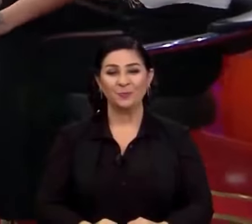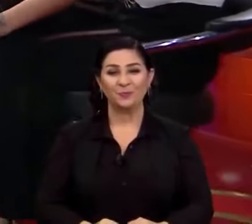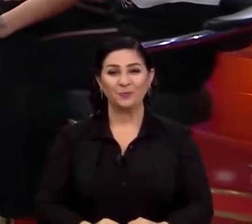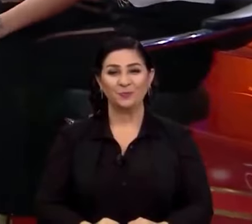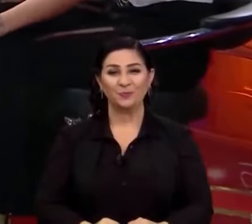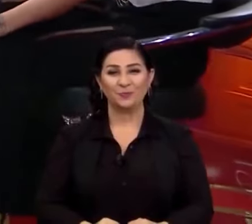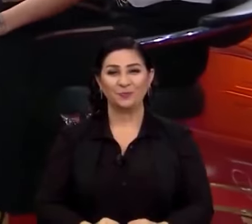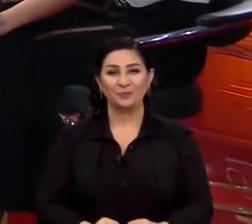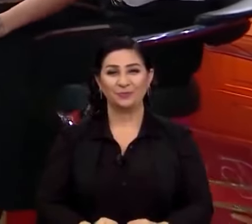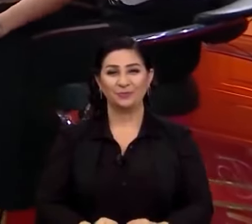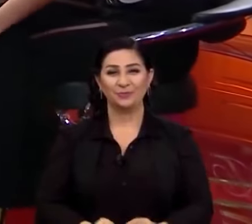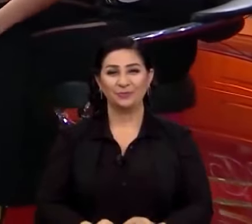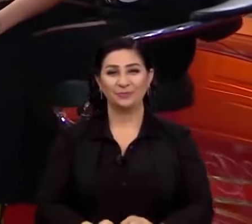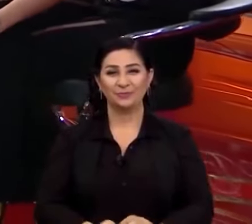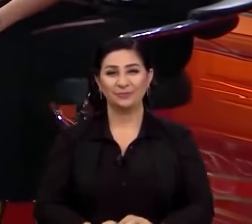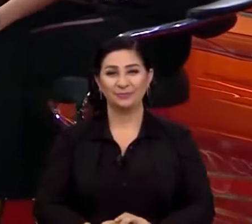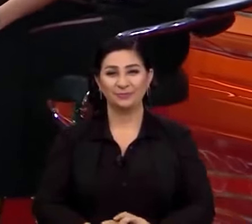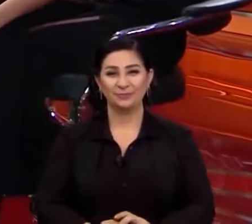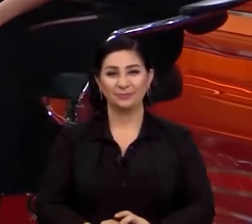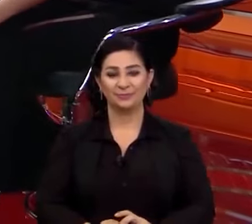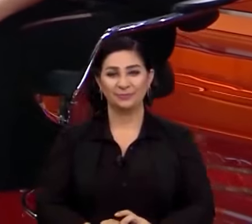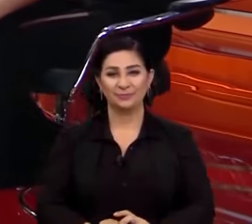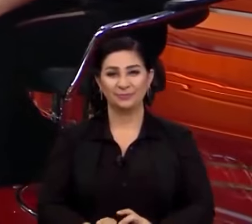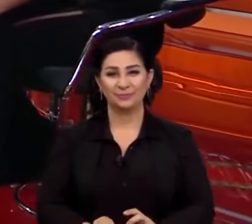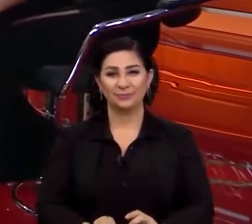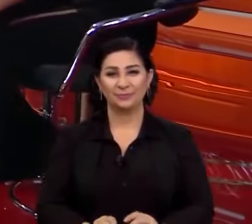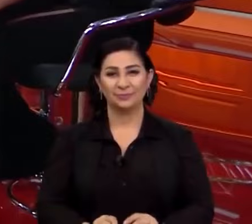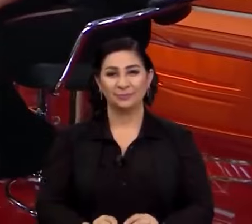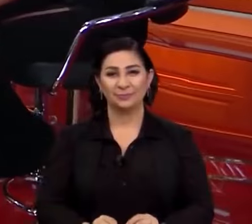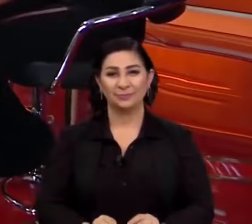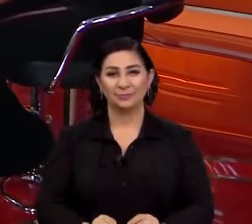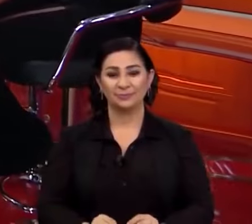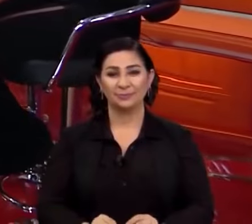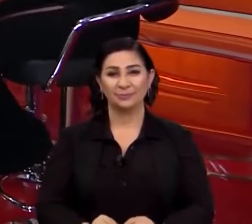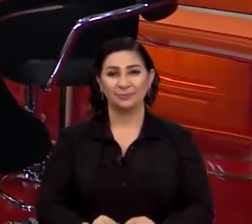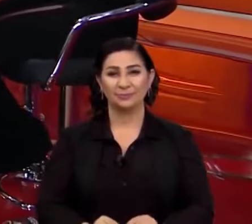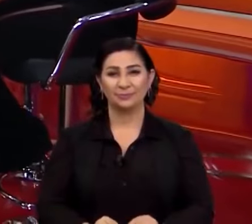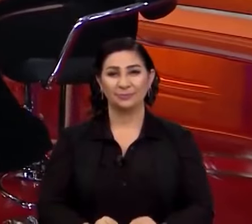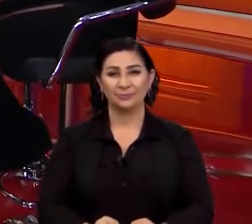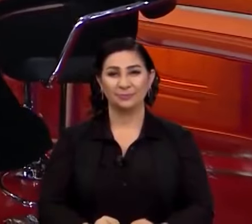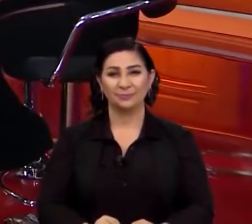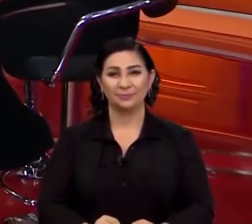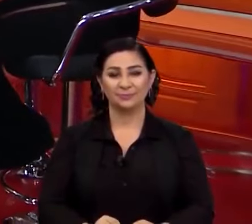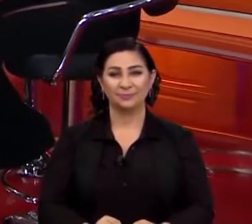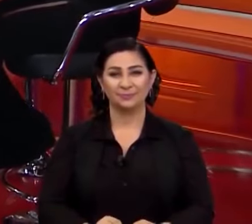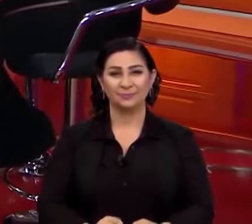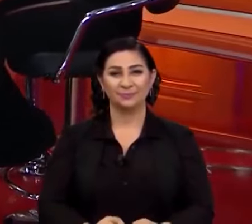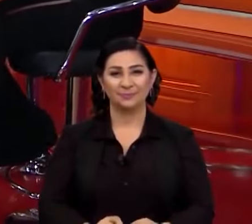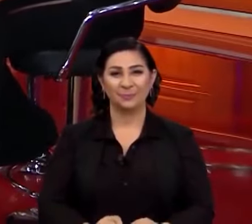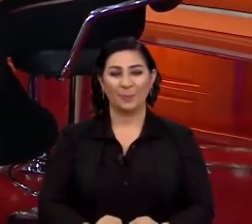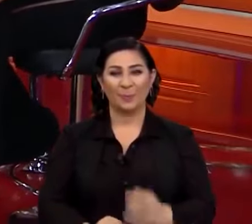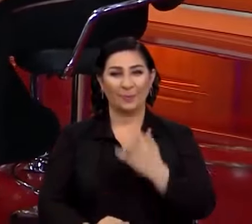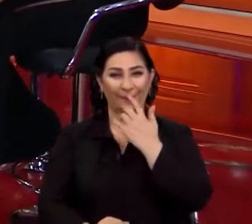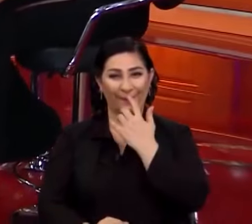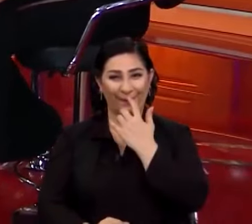bakalım BIM şimdi şu biraz Evet şu bu değil bakayım şuna bakayım bir bu